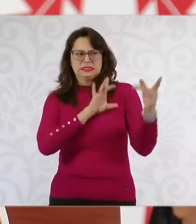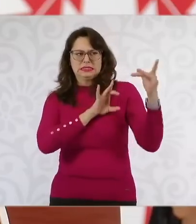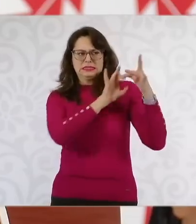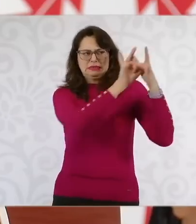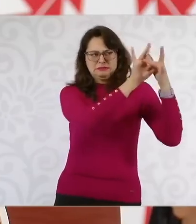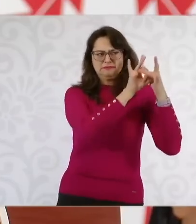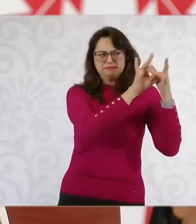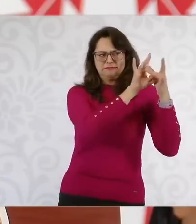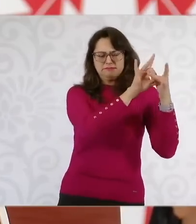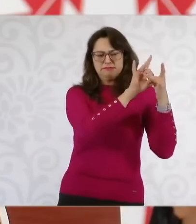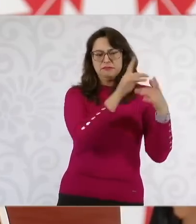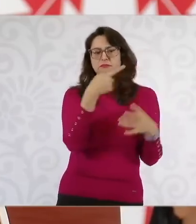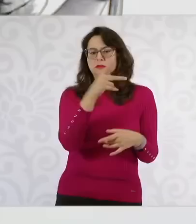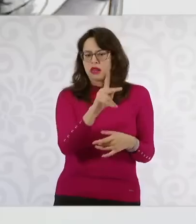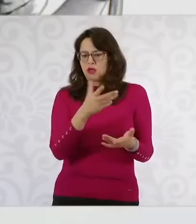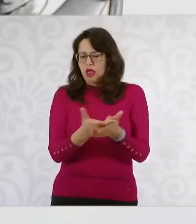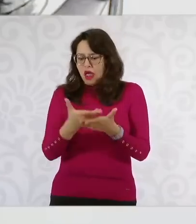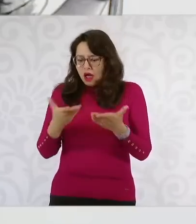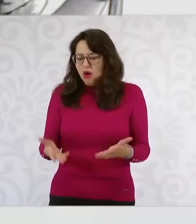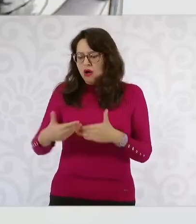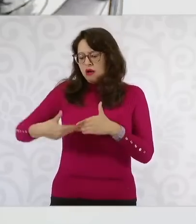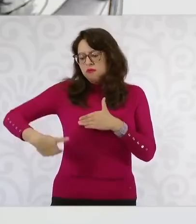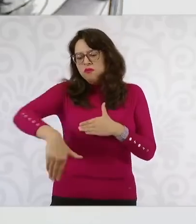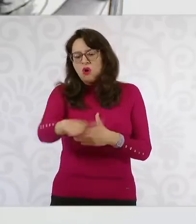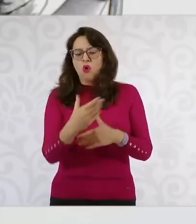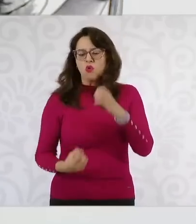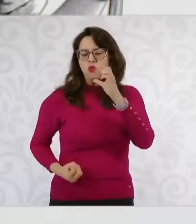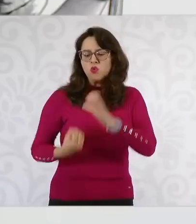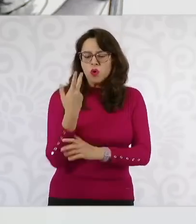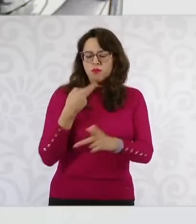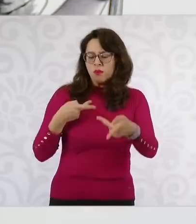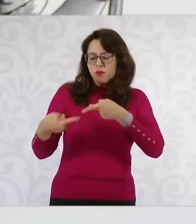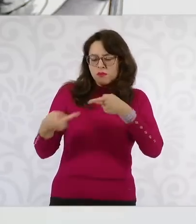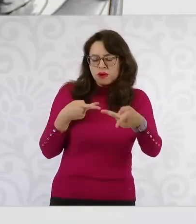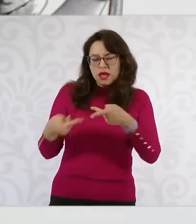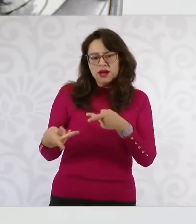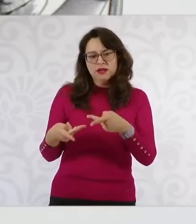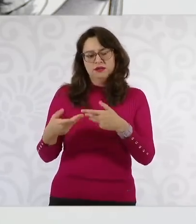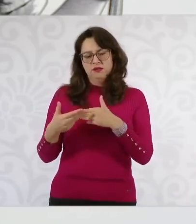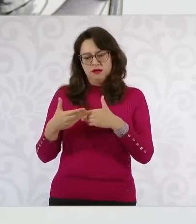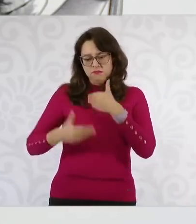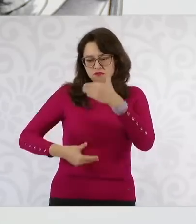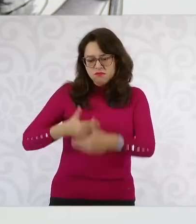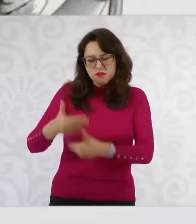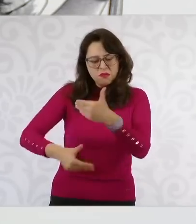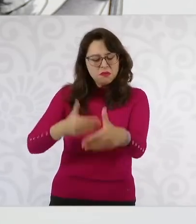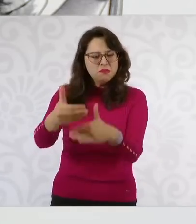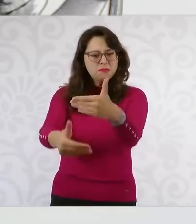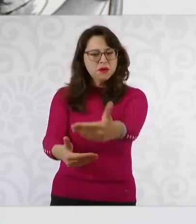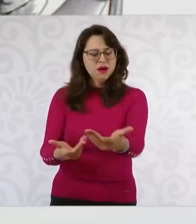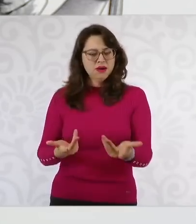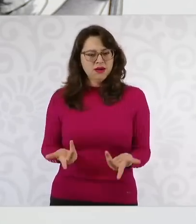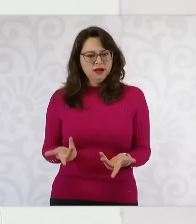todo lo que hemos hecho hay un plan para los próximos años de fortalecimiento de